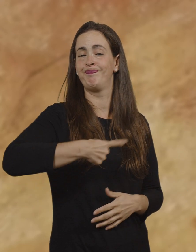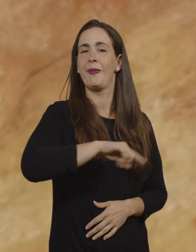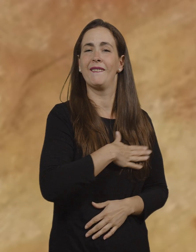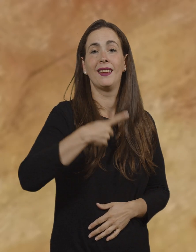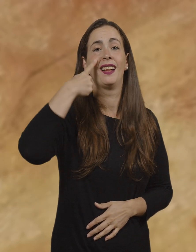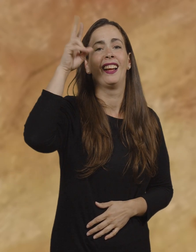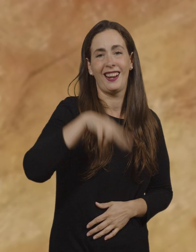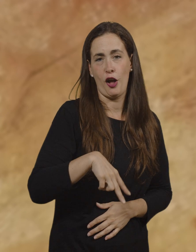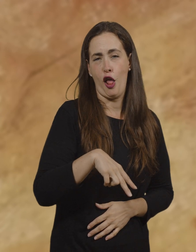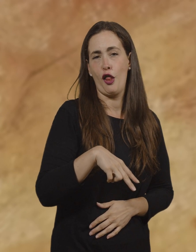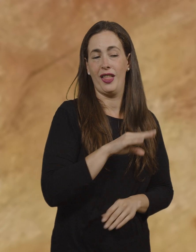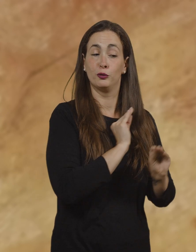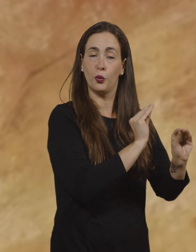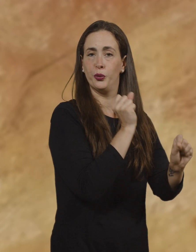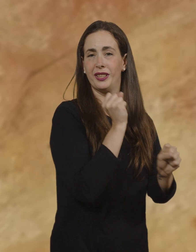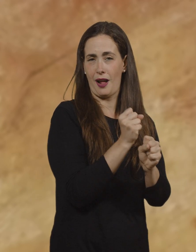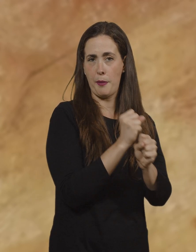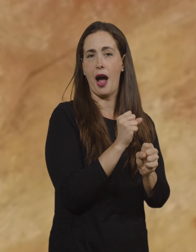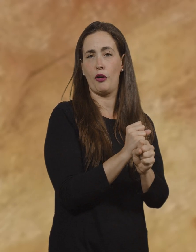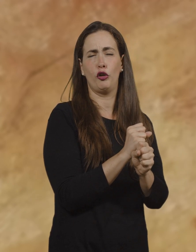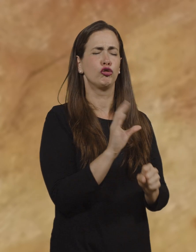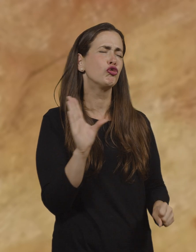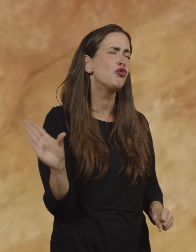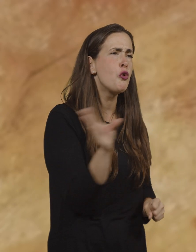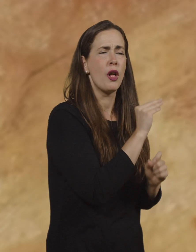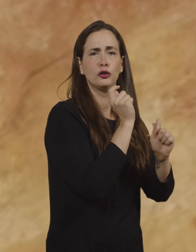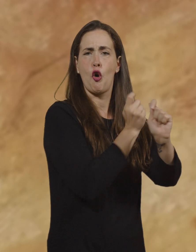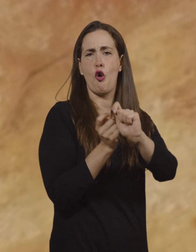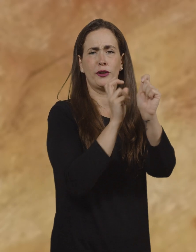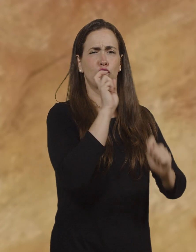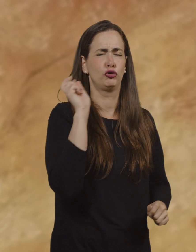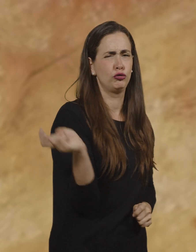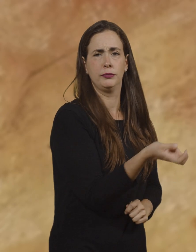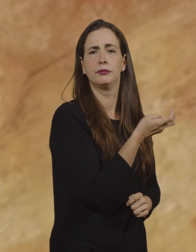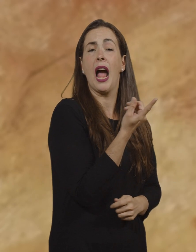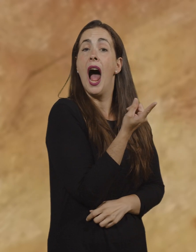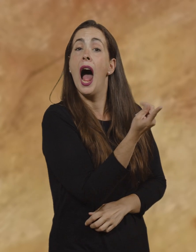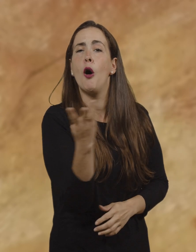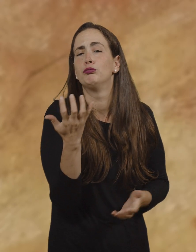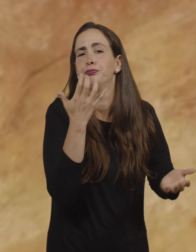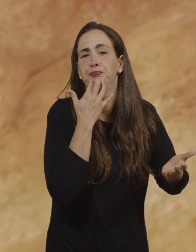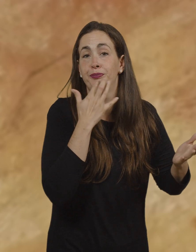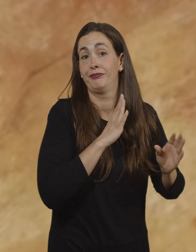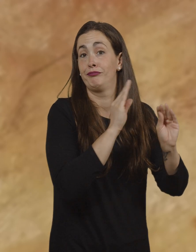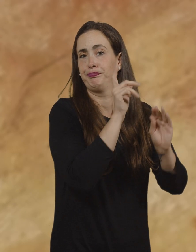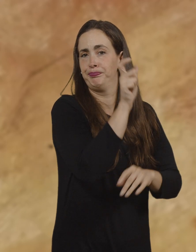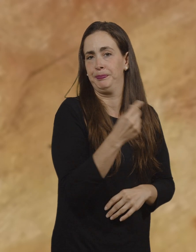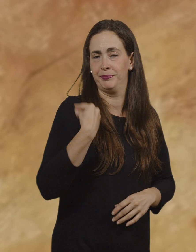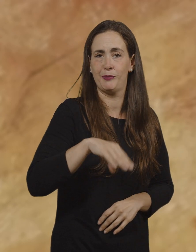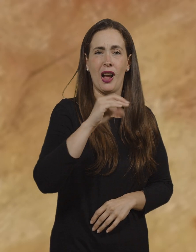Volem reconèixer la seva tasca de totes elles, algunes de les quals van ser: